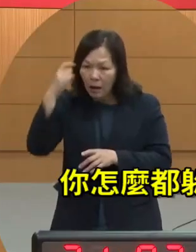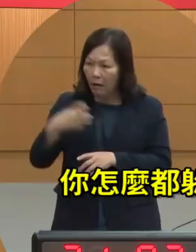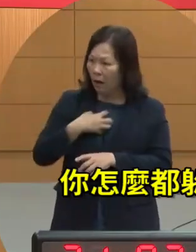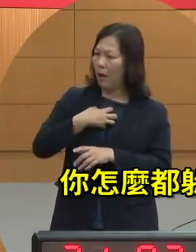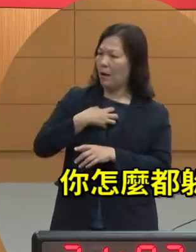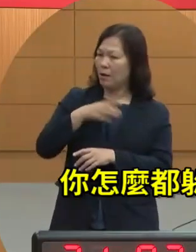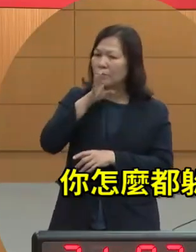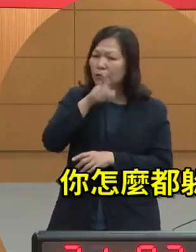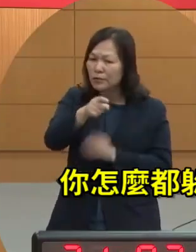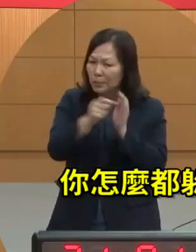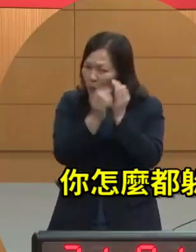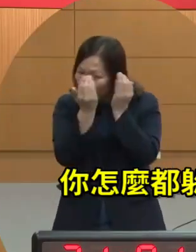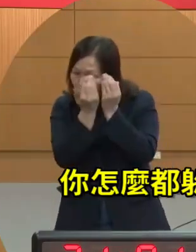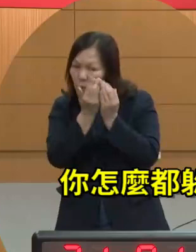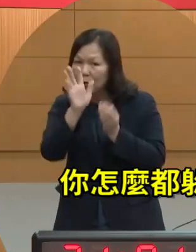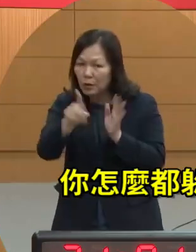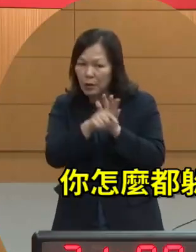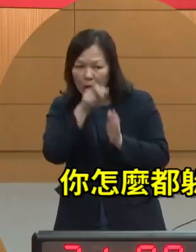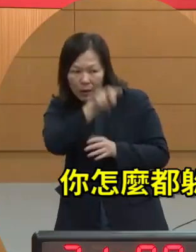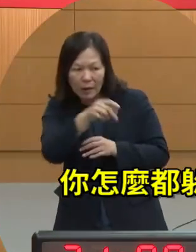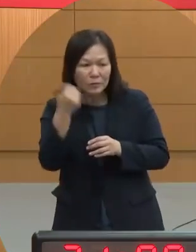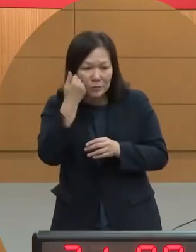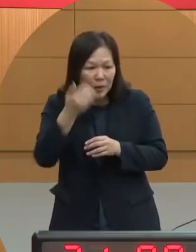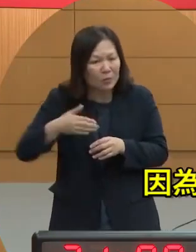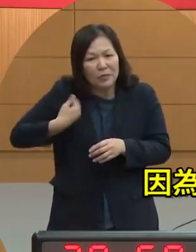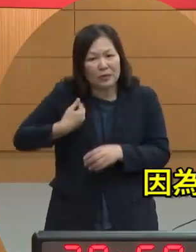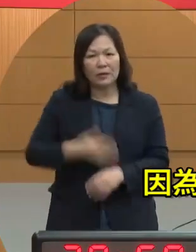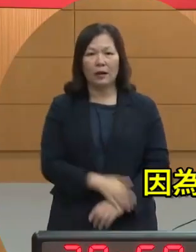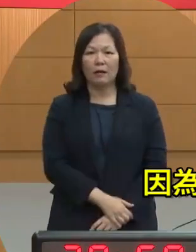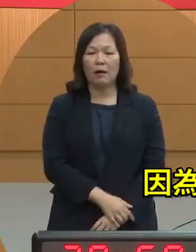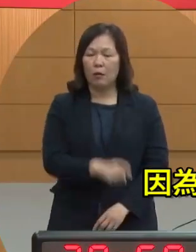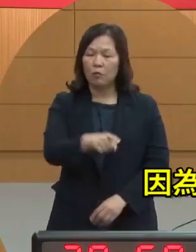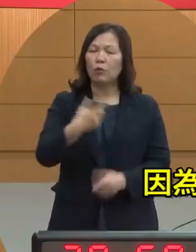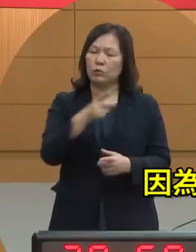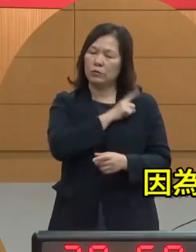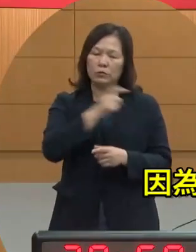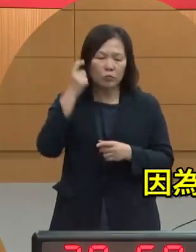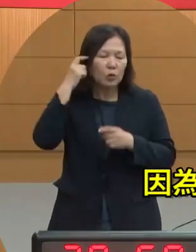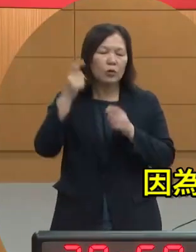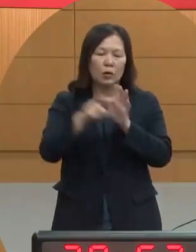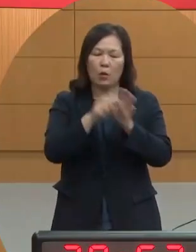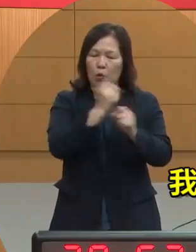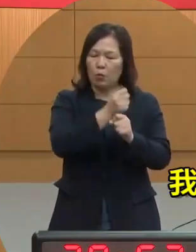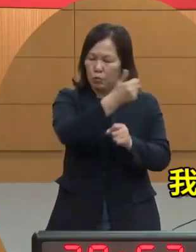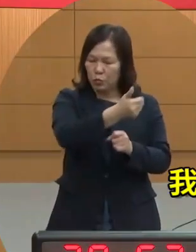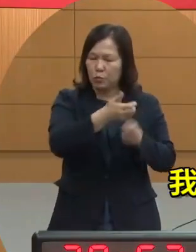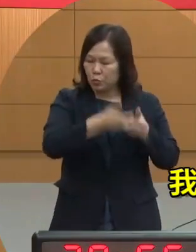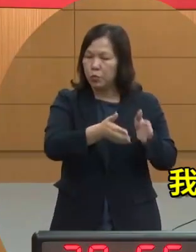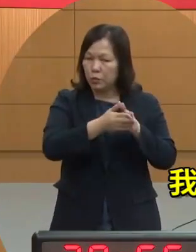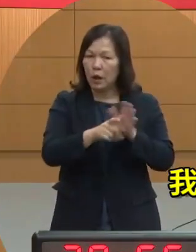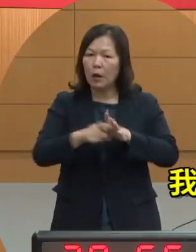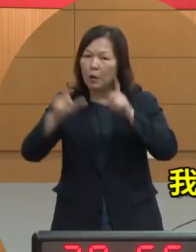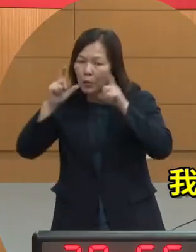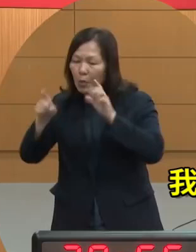你怎麼都躲在旁邊 看不出來那個人是你 因為我覺得做事比露臉重要 我覺得做事比作秀重要